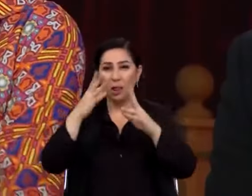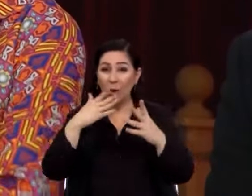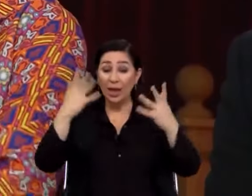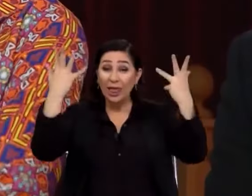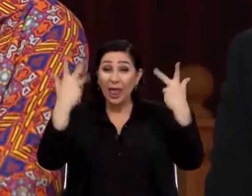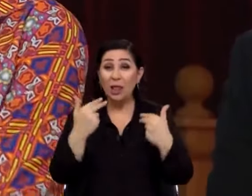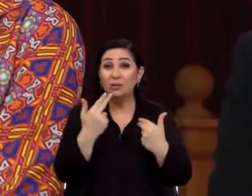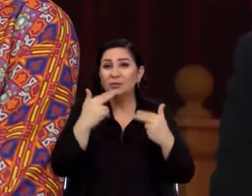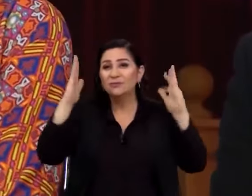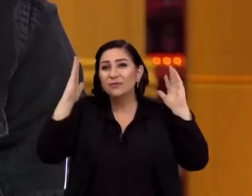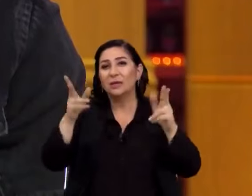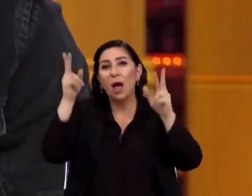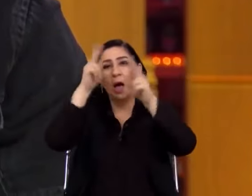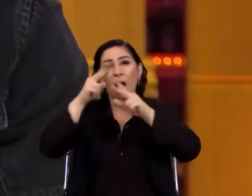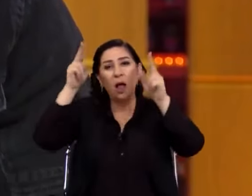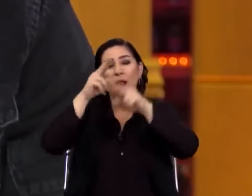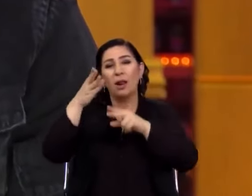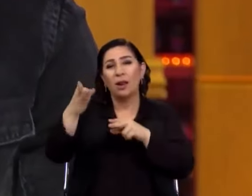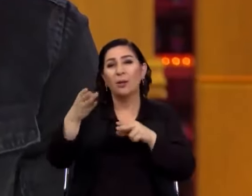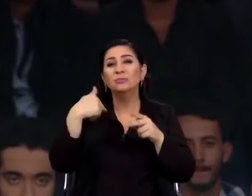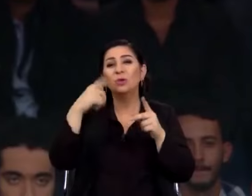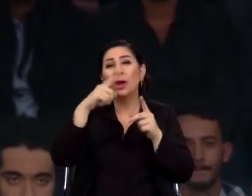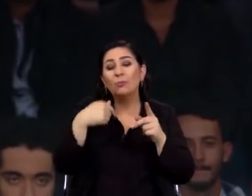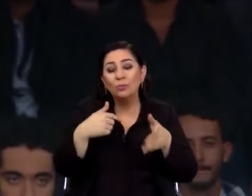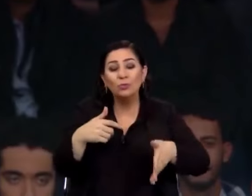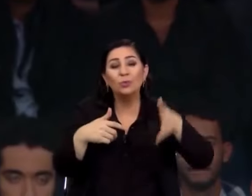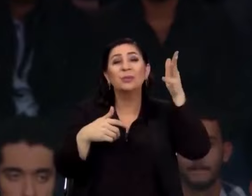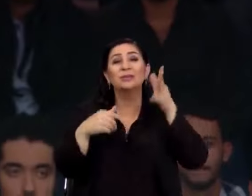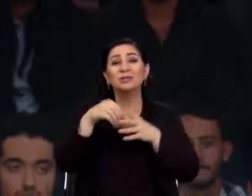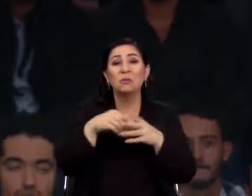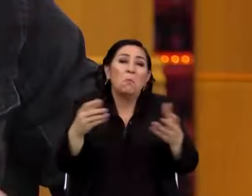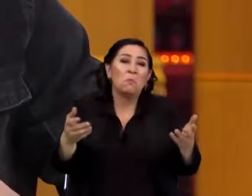kızlar var yani O yüzden biz öyle yetişmediği için bana ne olsa olur yani